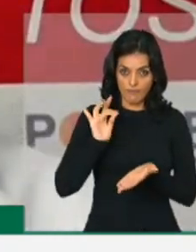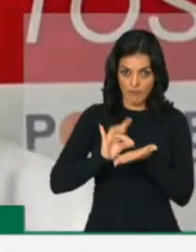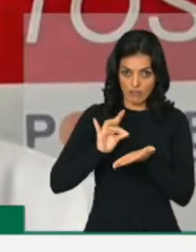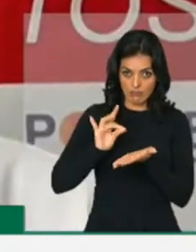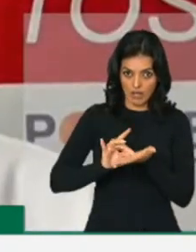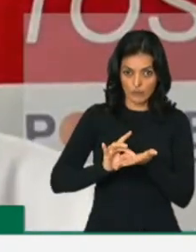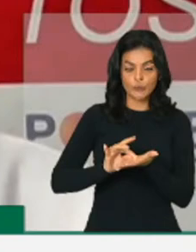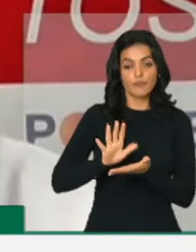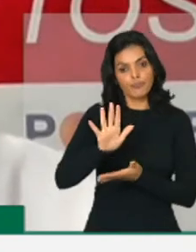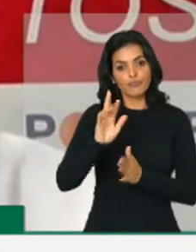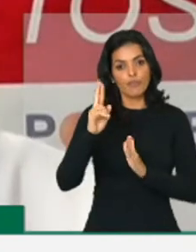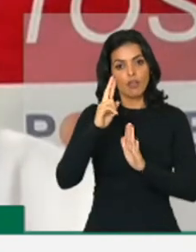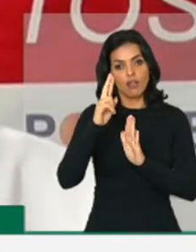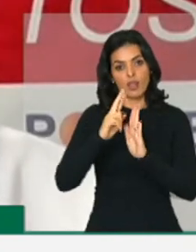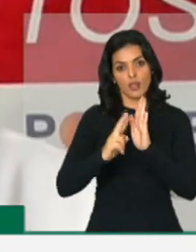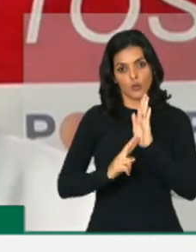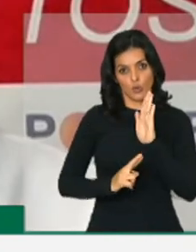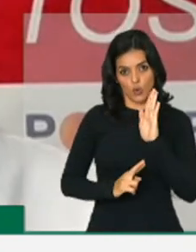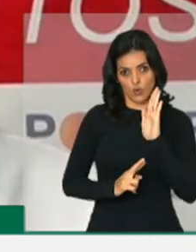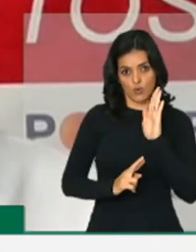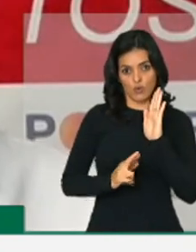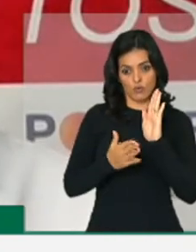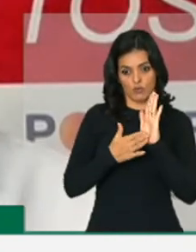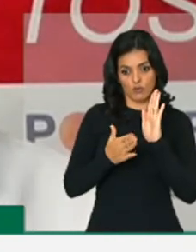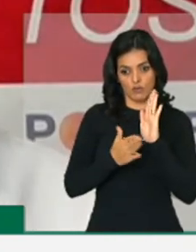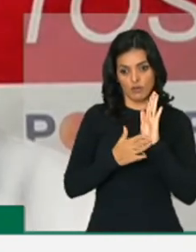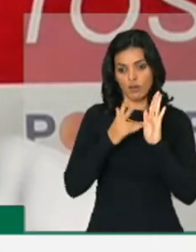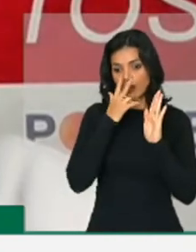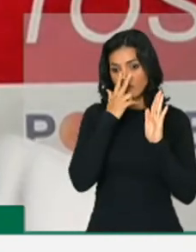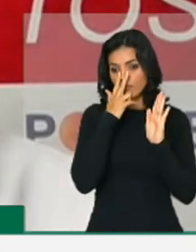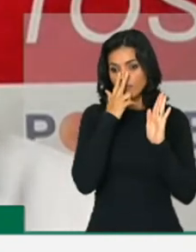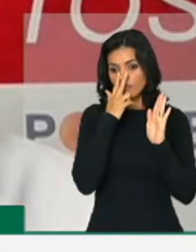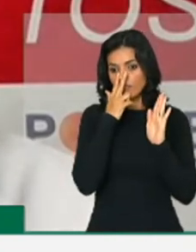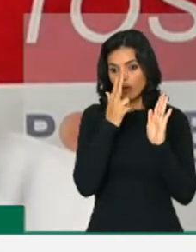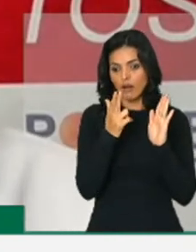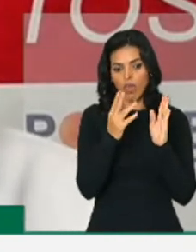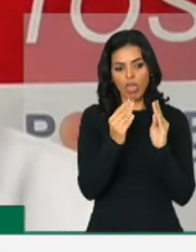RAZÃO QUE O PDT APRESENTOU... UM DESTAQUE DE PREFERÊNCIA AO TEXTO. AO QUE AO QUE ME PARECE